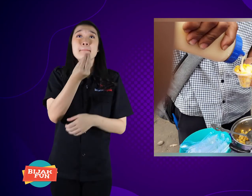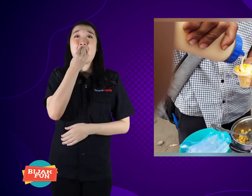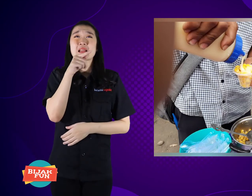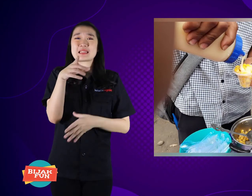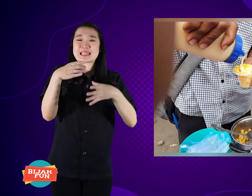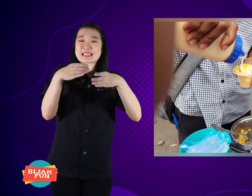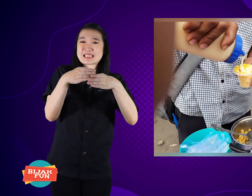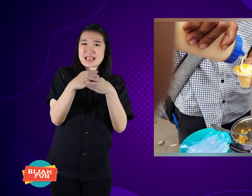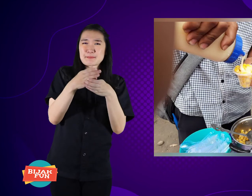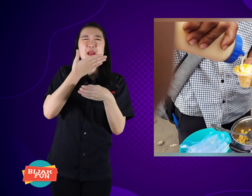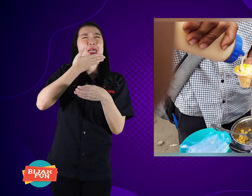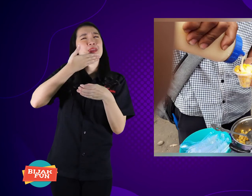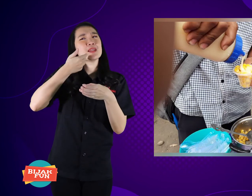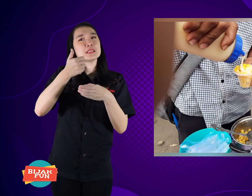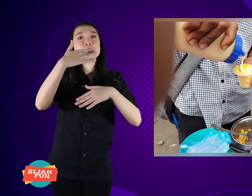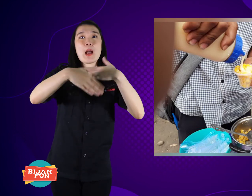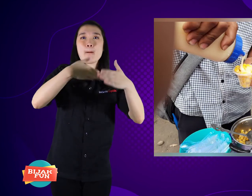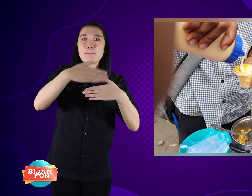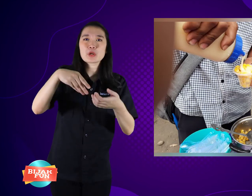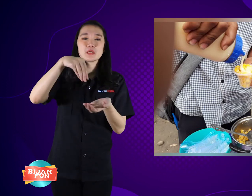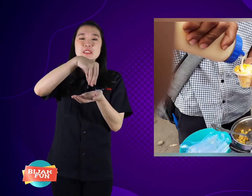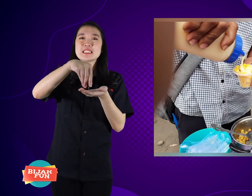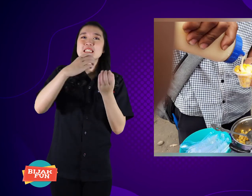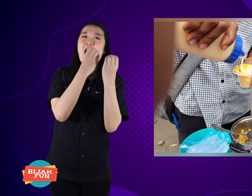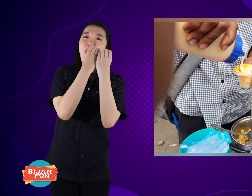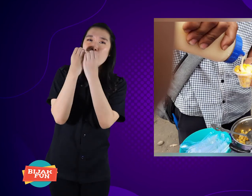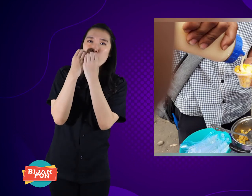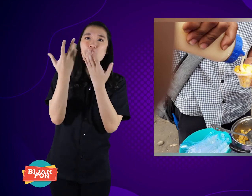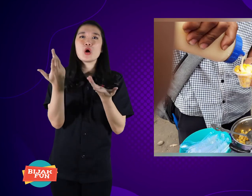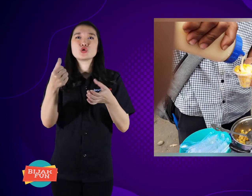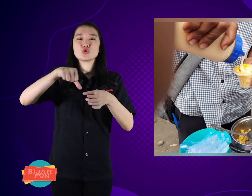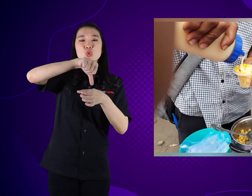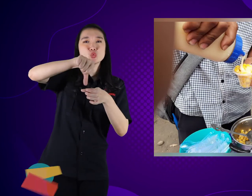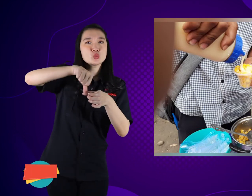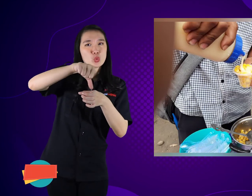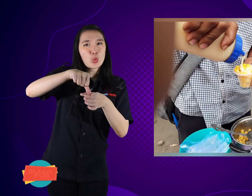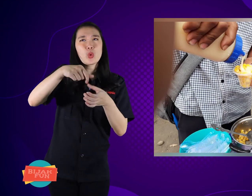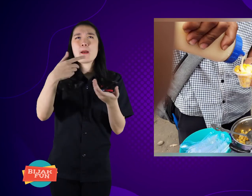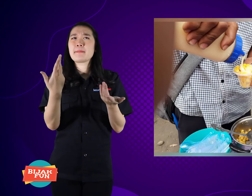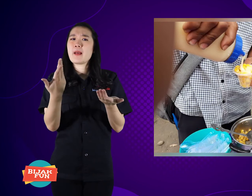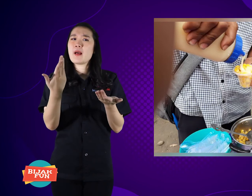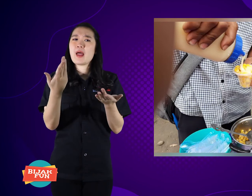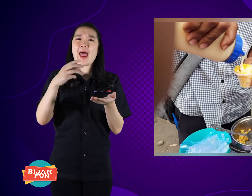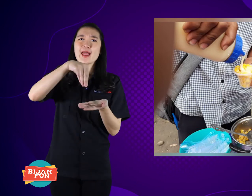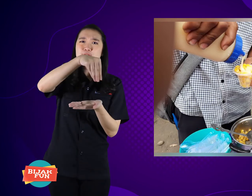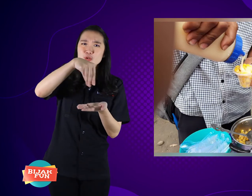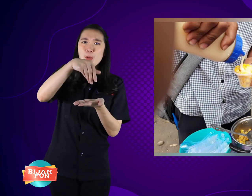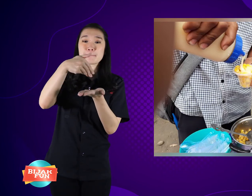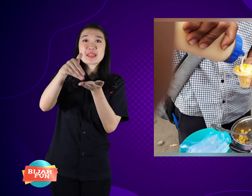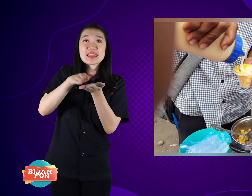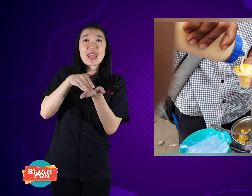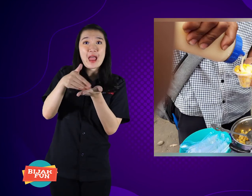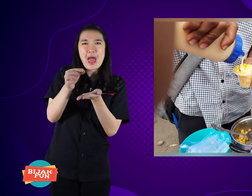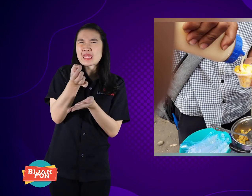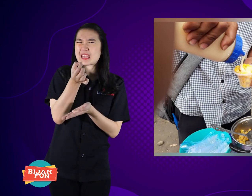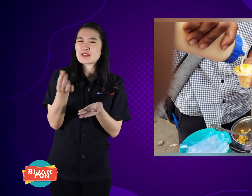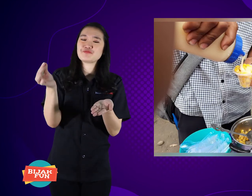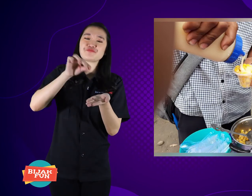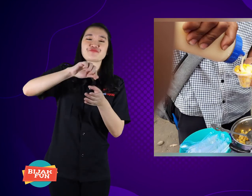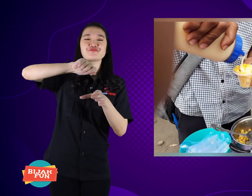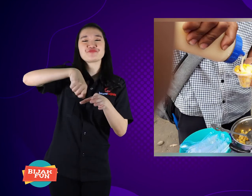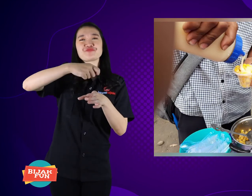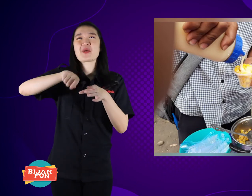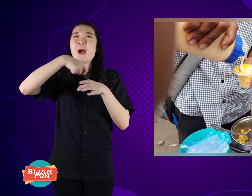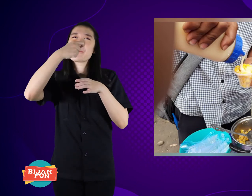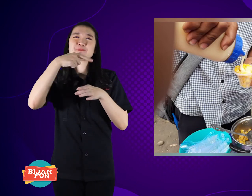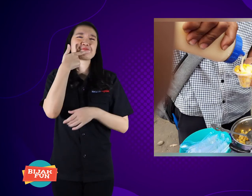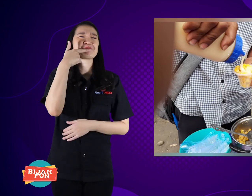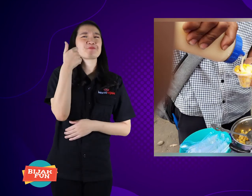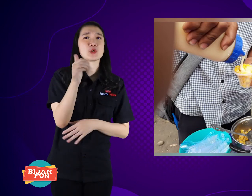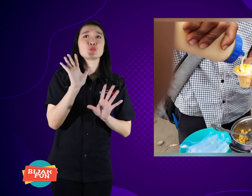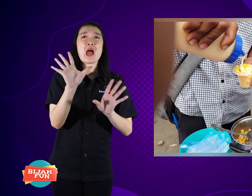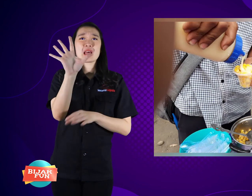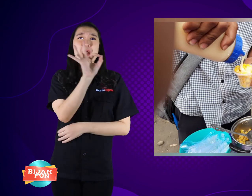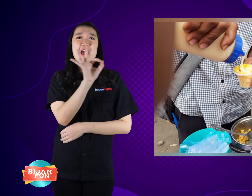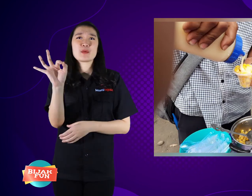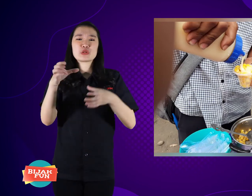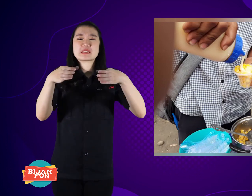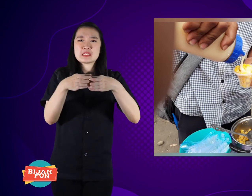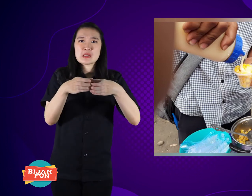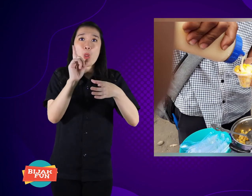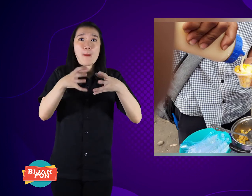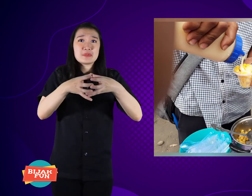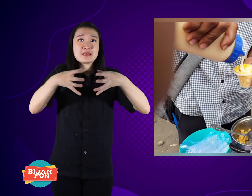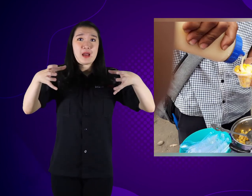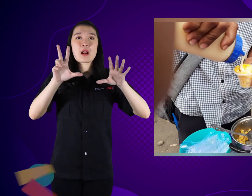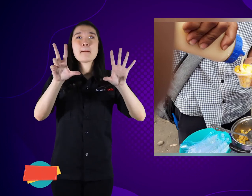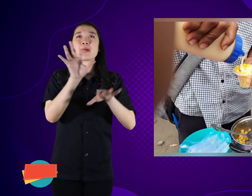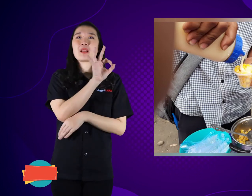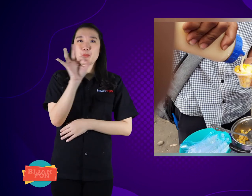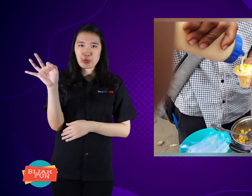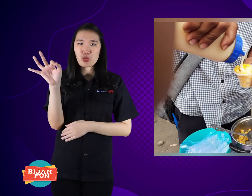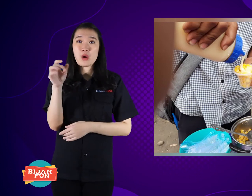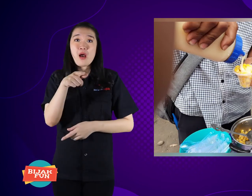Makanan kecil ini manis, campuran jagung susu keju dan sedikit mentega harganya 5 ribu hingga 8 ribu.